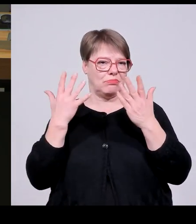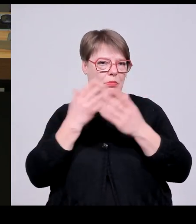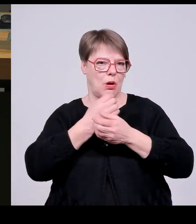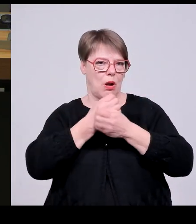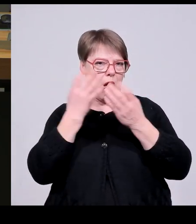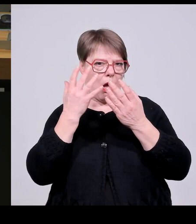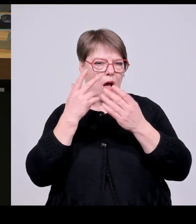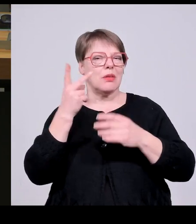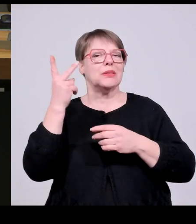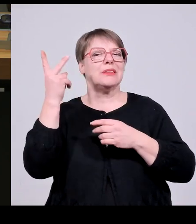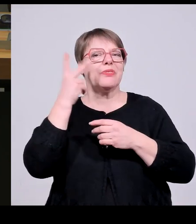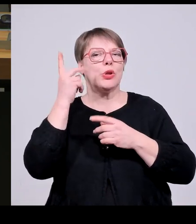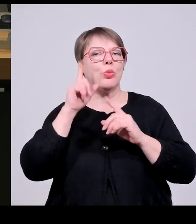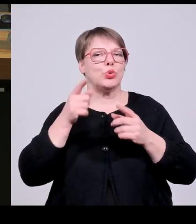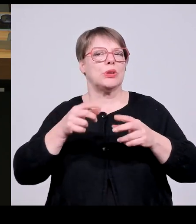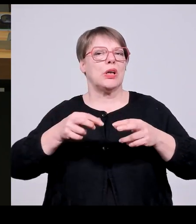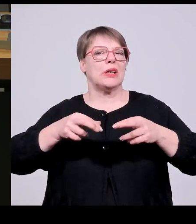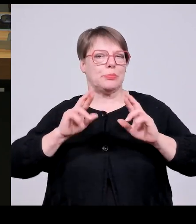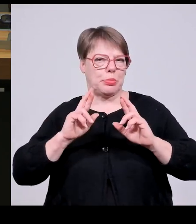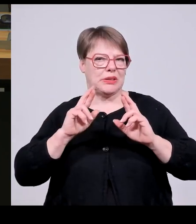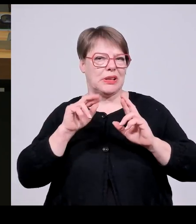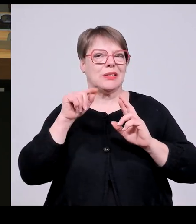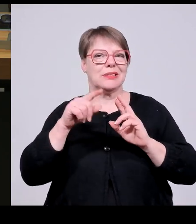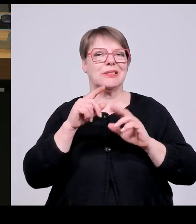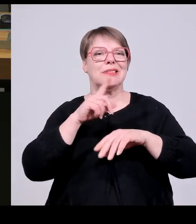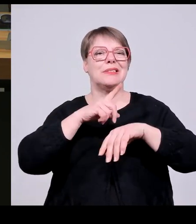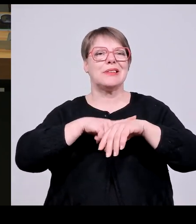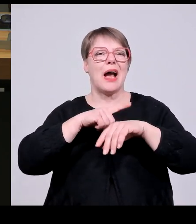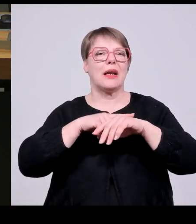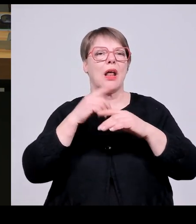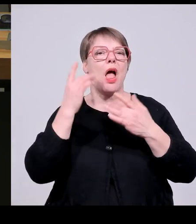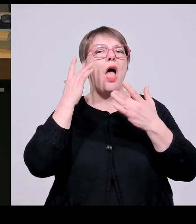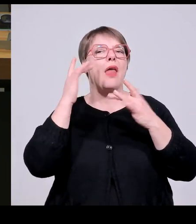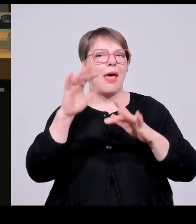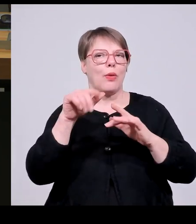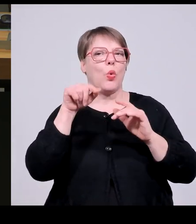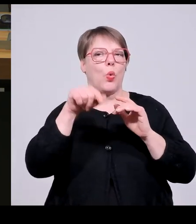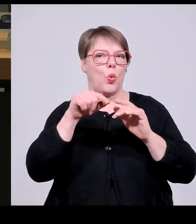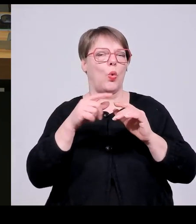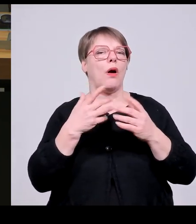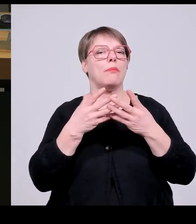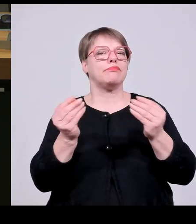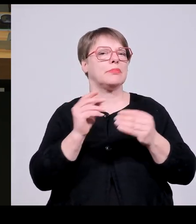gestern im Ältestenrat, auf Empfehlung des wissenschaftlichen Parlamentsdienst, ja ähnliche Konsequenzen gezogen und